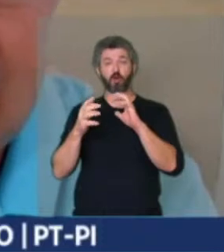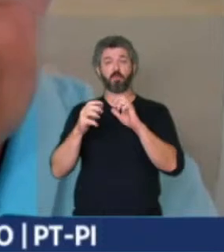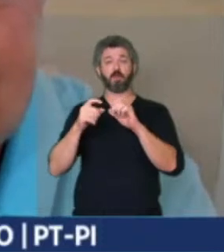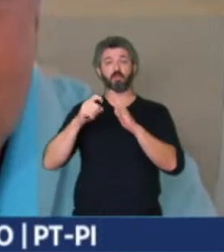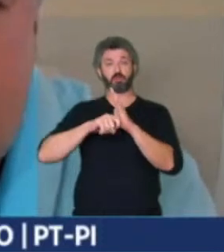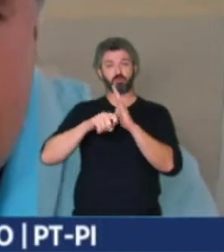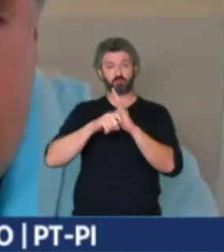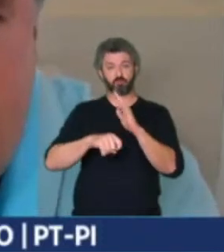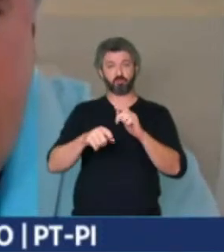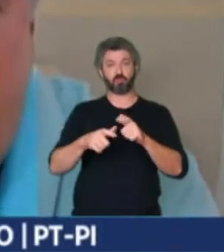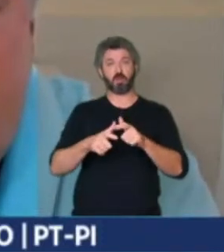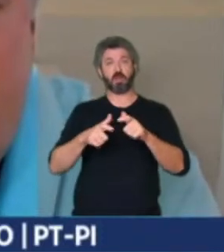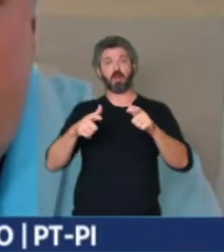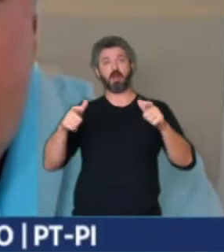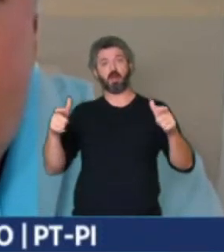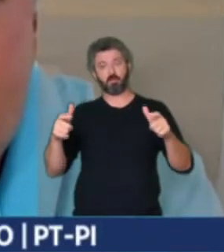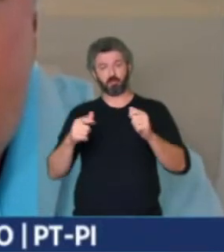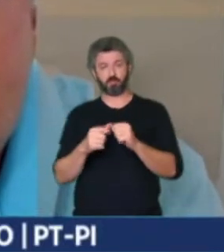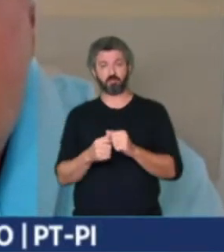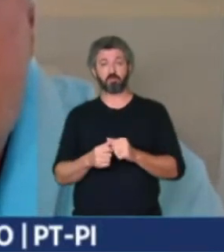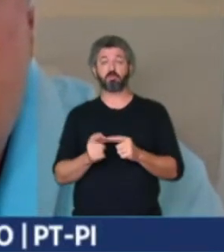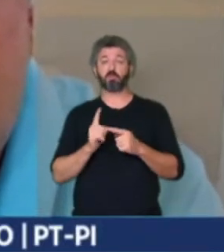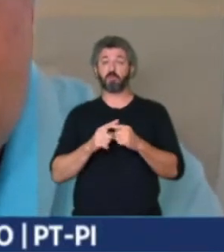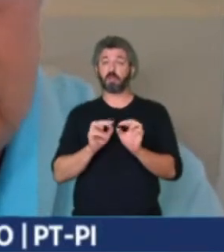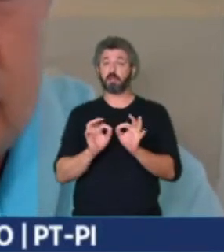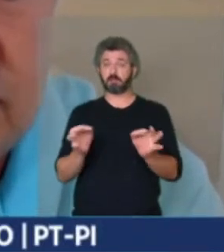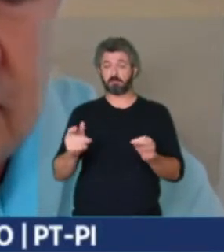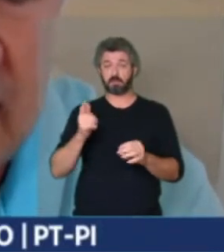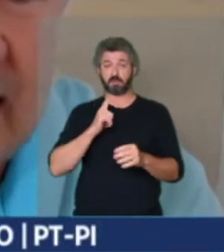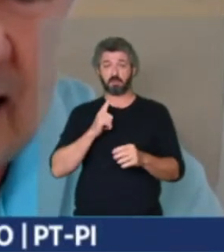ALÉM DE SIMPLIFICAR... ENFRENTE A GRANDE CARACTERÍSTICA NEGATIVA DO